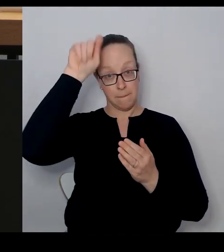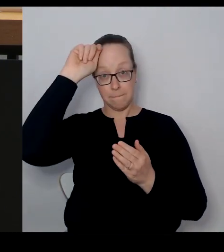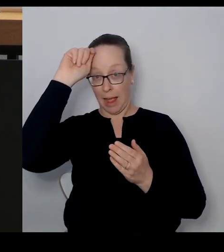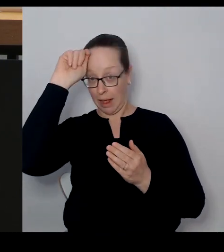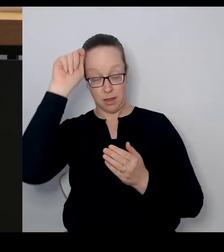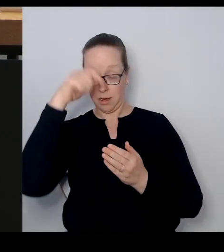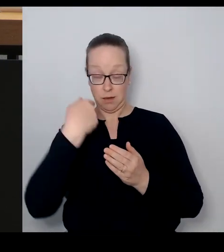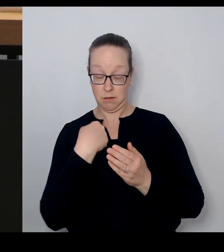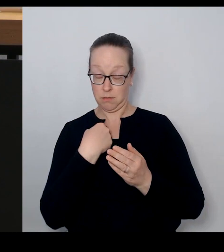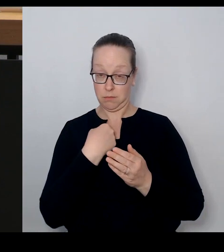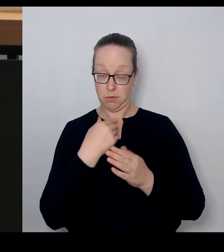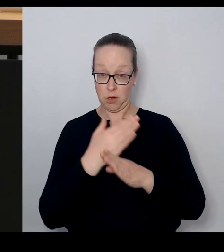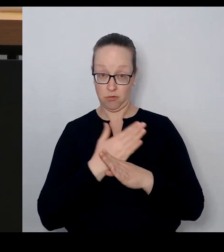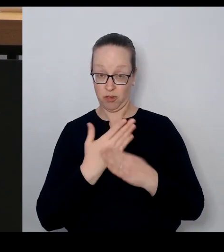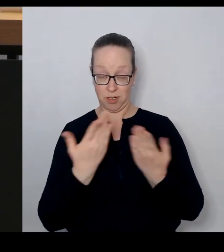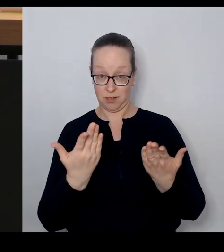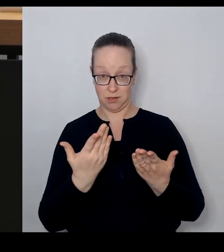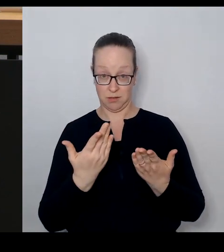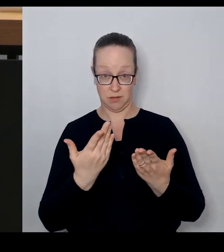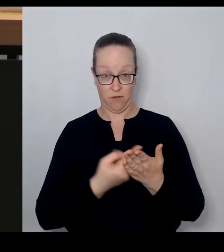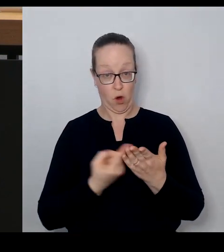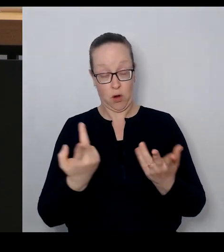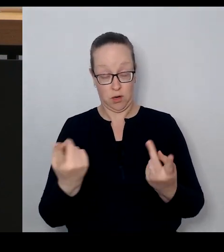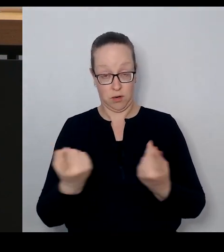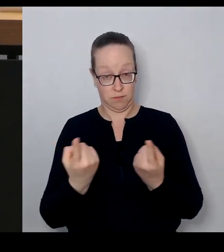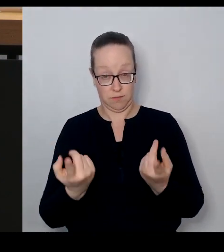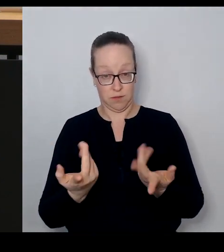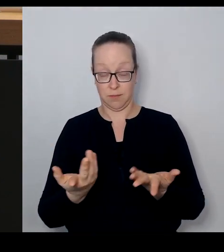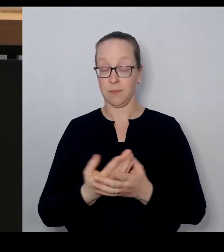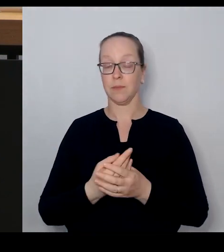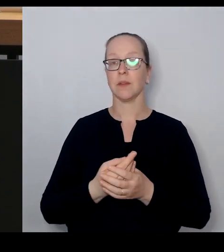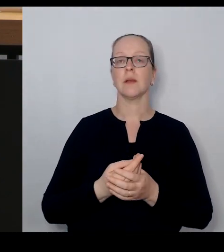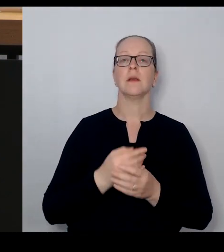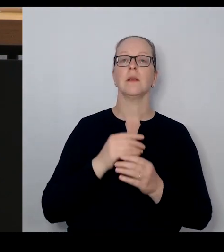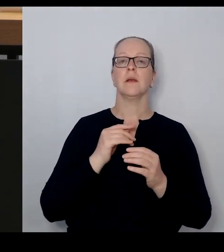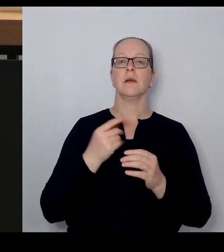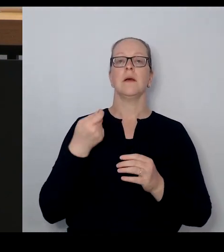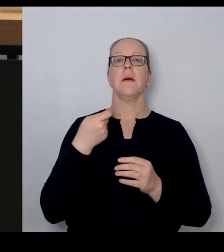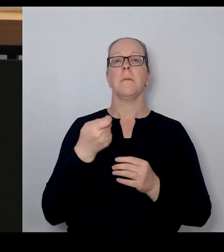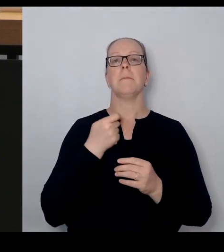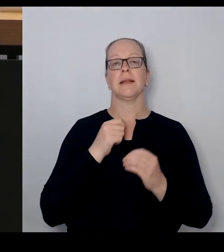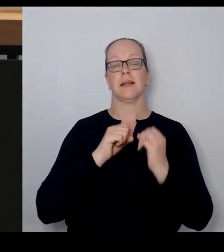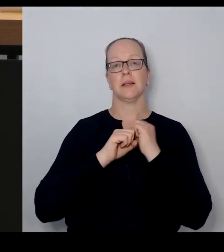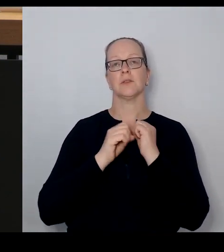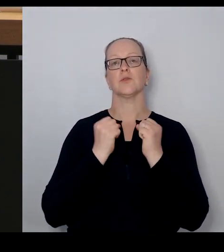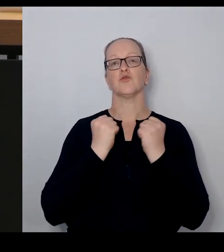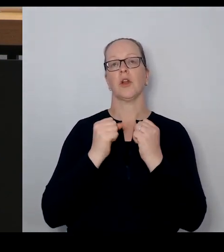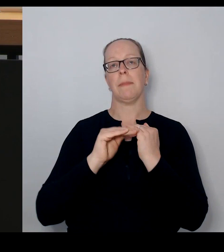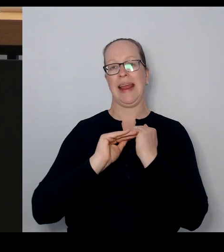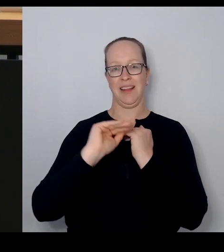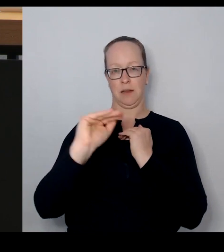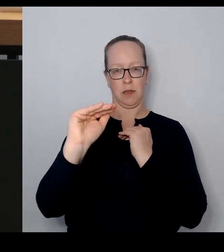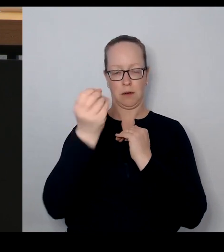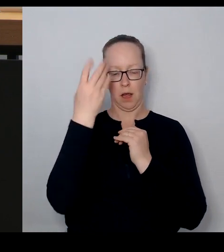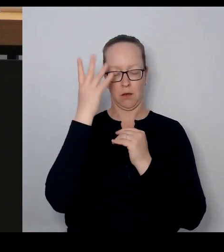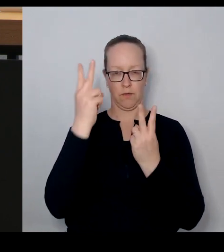auch immer um die Frage, welchen Auftrag geben wir dem öffentlich rechtlichen Rundfunk? Und wenn wir ihm mehr Aufträge geben, wird es vermutlich auch mehr Geld kosten. Also auch hier werden wir